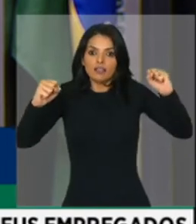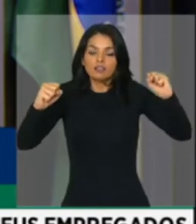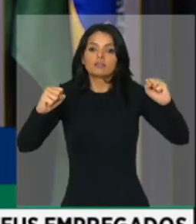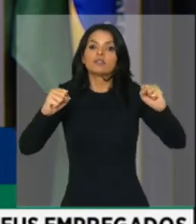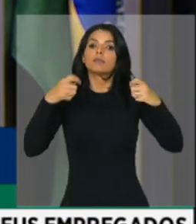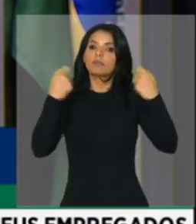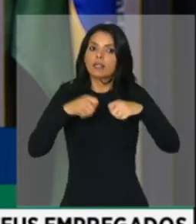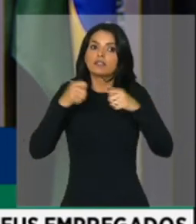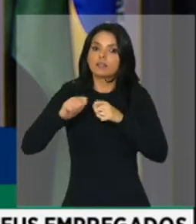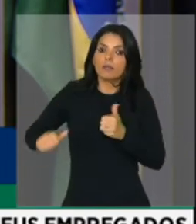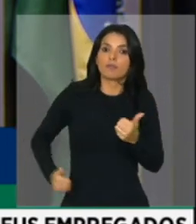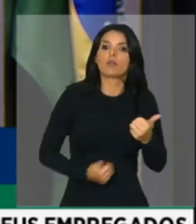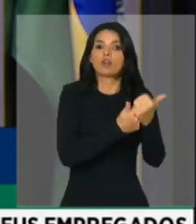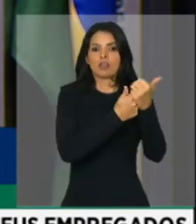APOIADO POR TODAS ESSAS FORÇAS SOCIAIS QUE ESTAMOS